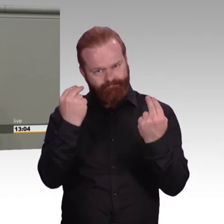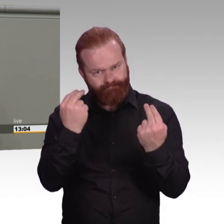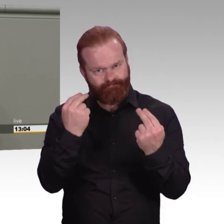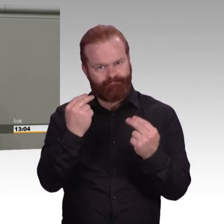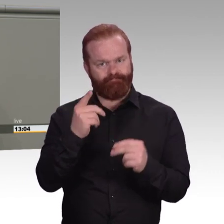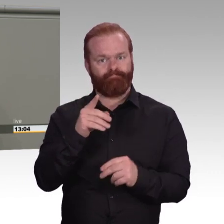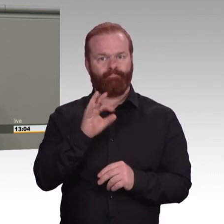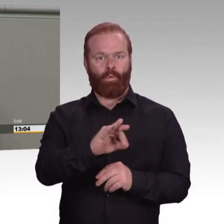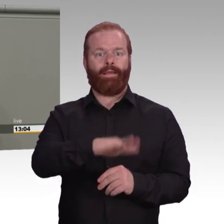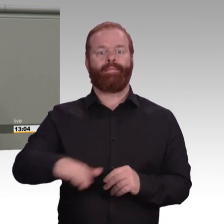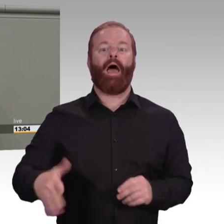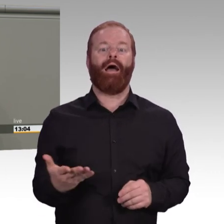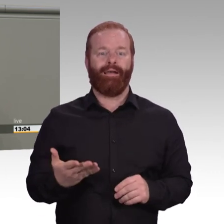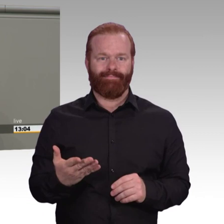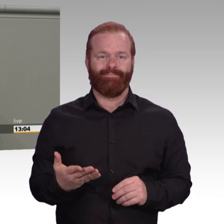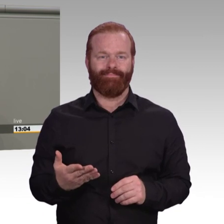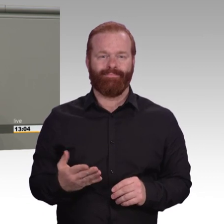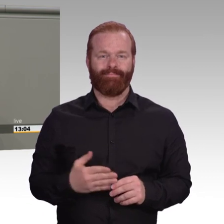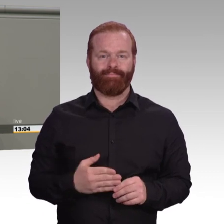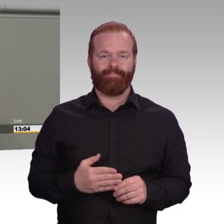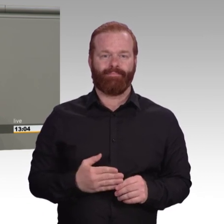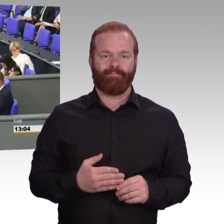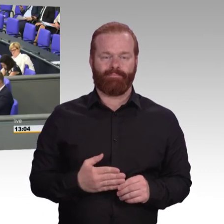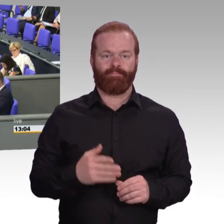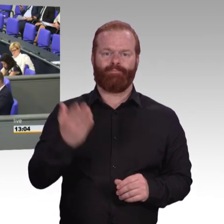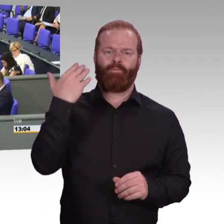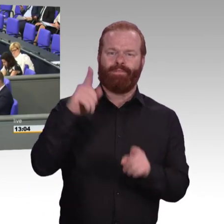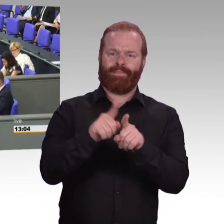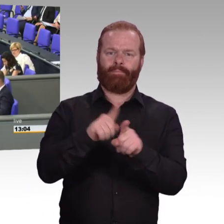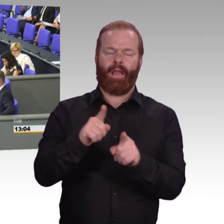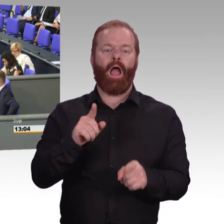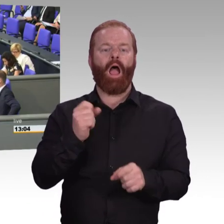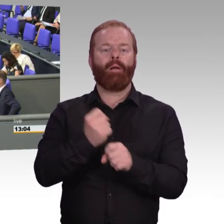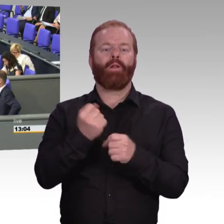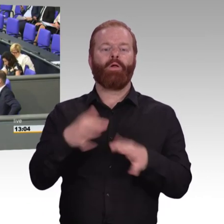das wäre so nicht mehr möglich und das wäre ein großer Fortschritt, wenn wir die Kinderrechte im Grundgesetz hätten.